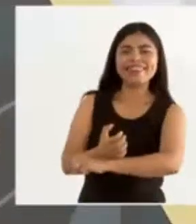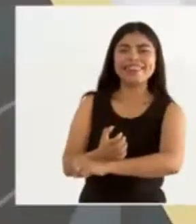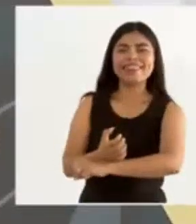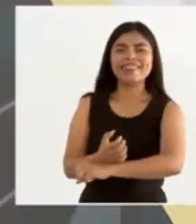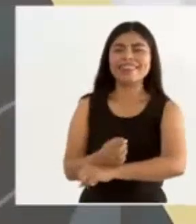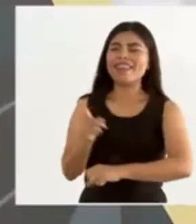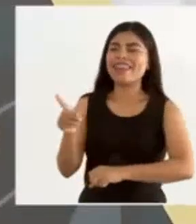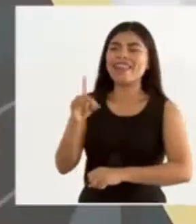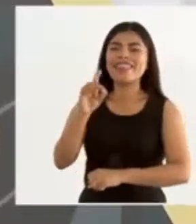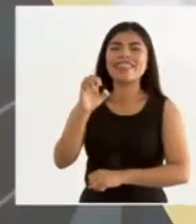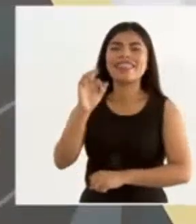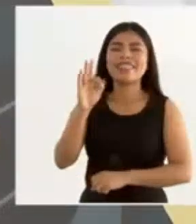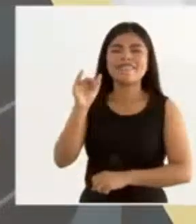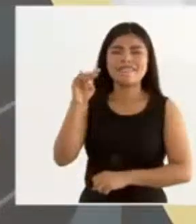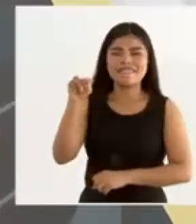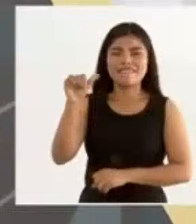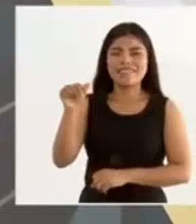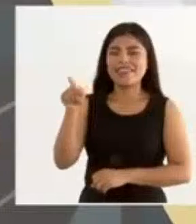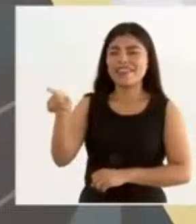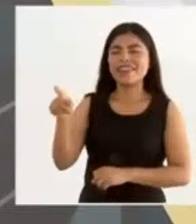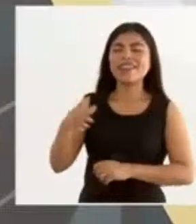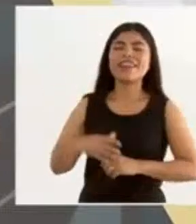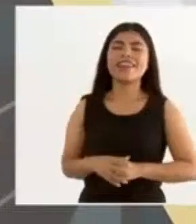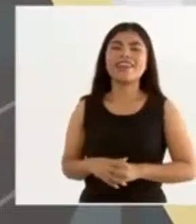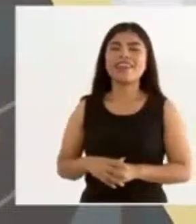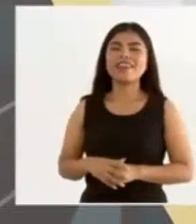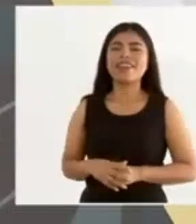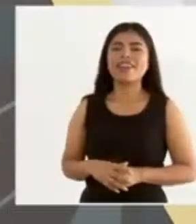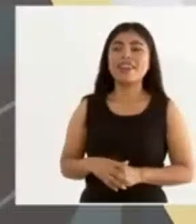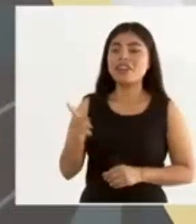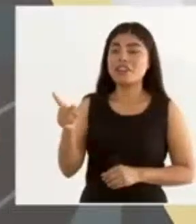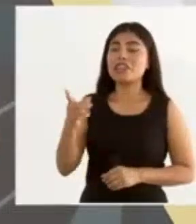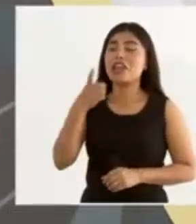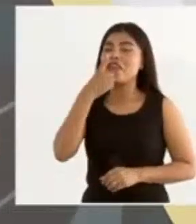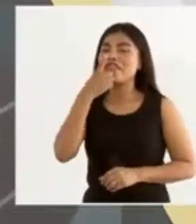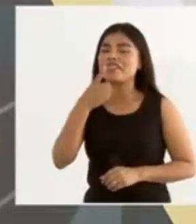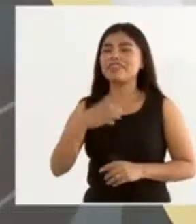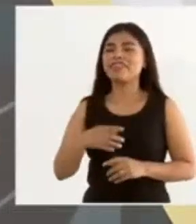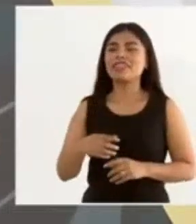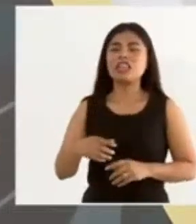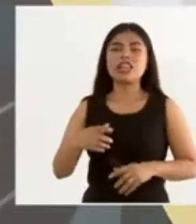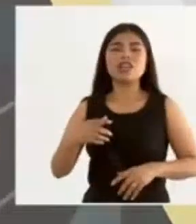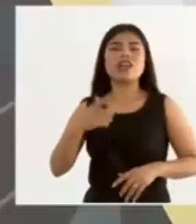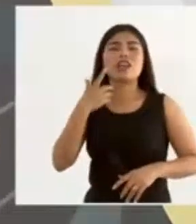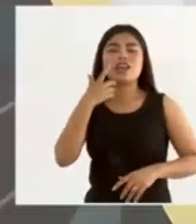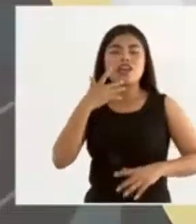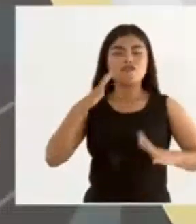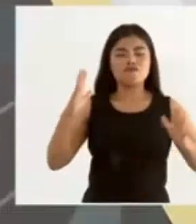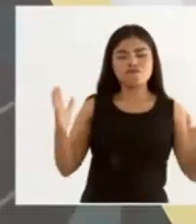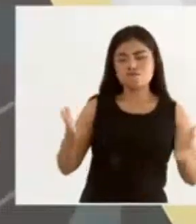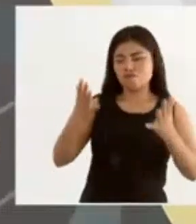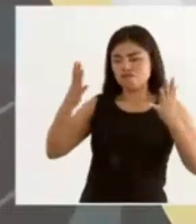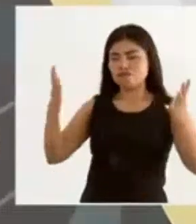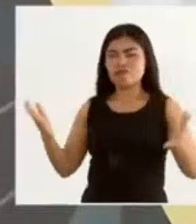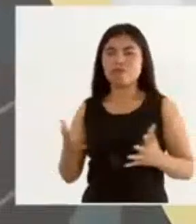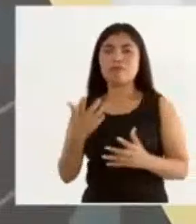gobernadora del Estado de México. Vamos con el segundo piso de la cuarta transformación.